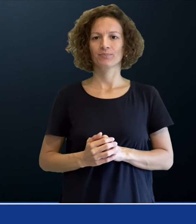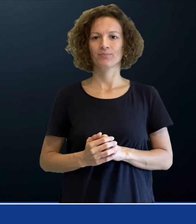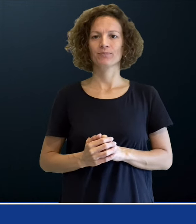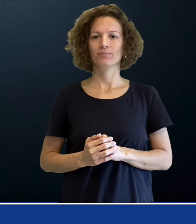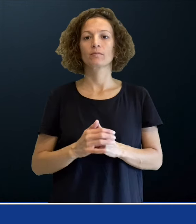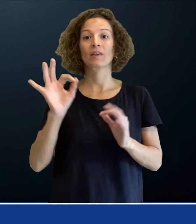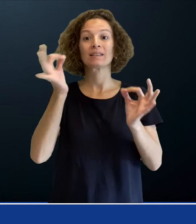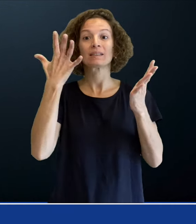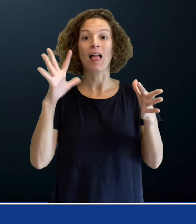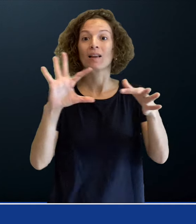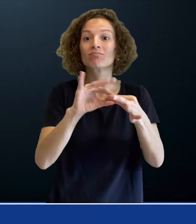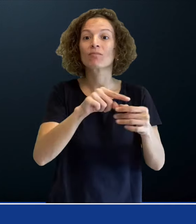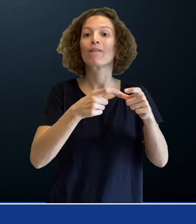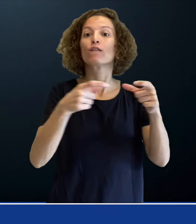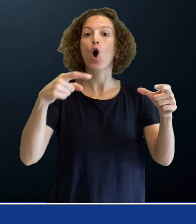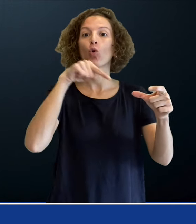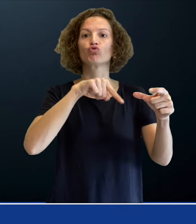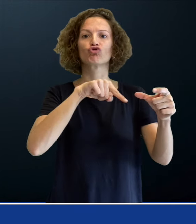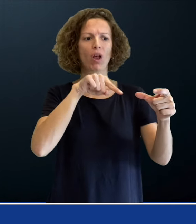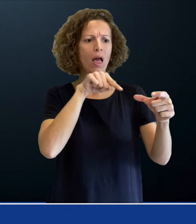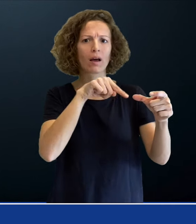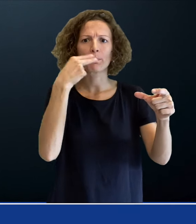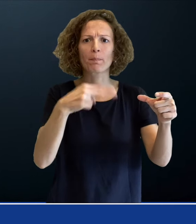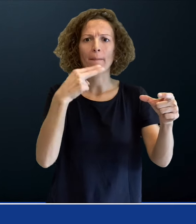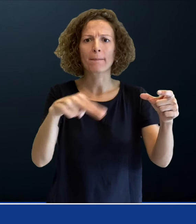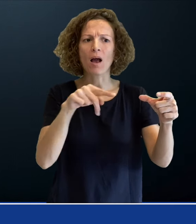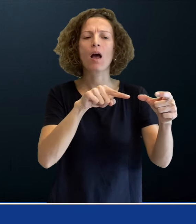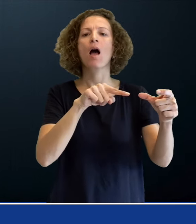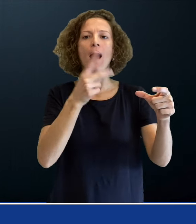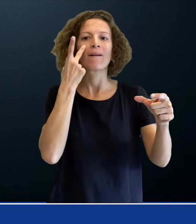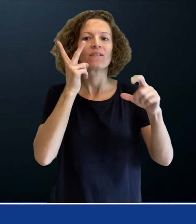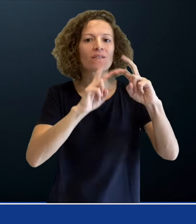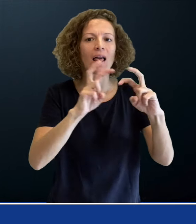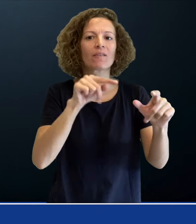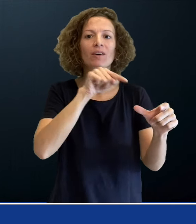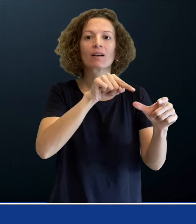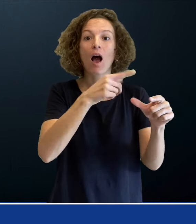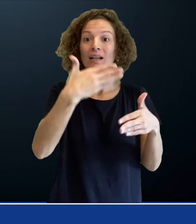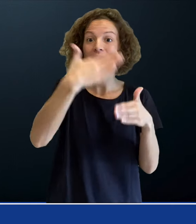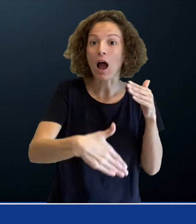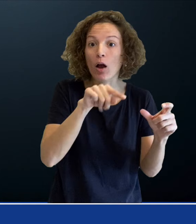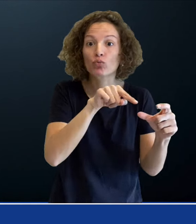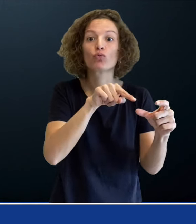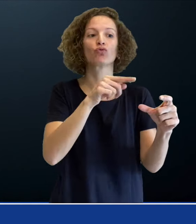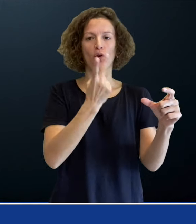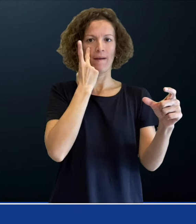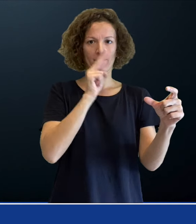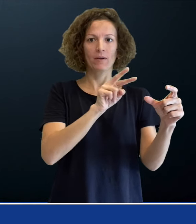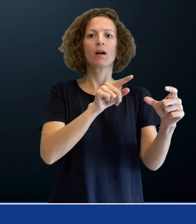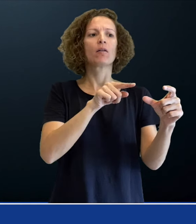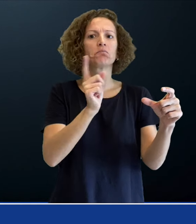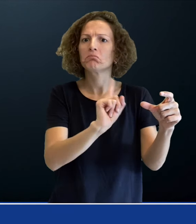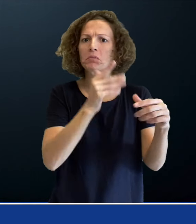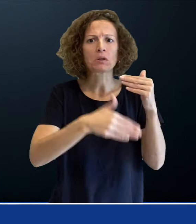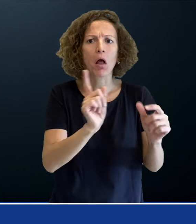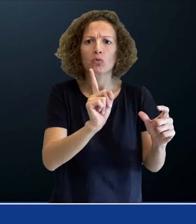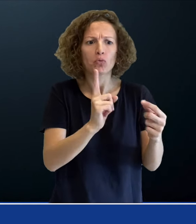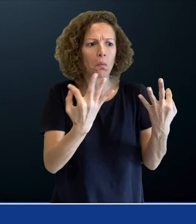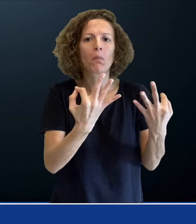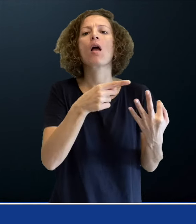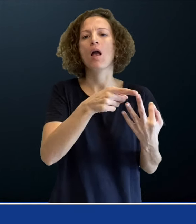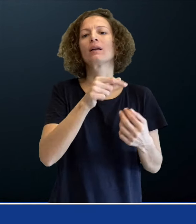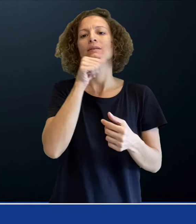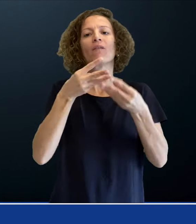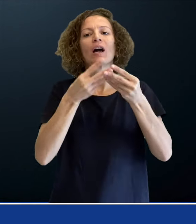Se invece è il voucher a non essere accettato, bisogna rivolgersi alla società di trasporto locale e, prima ancora, verificare che non sia scaduto il periodo di